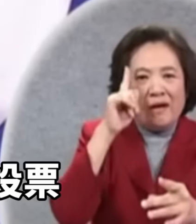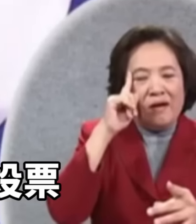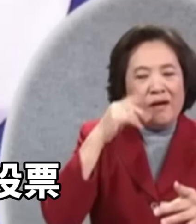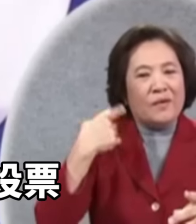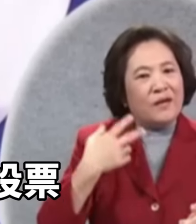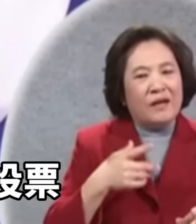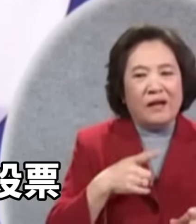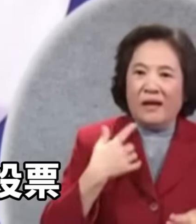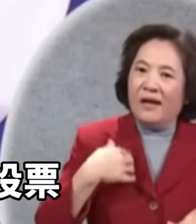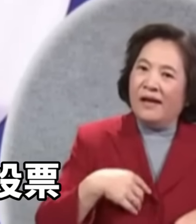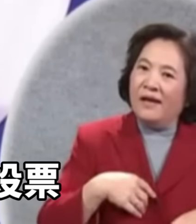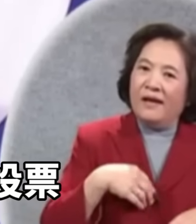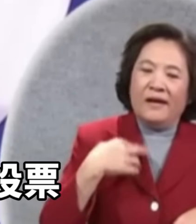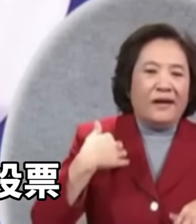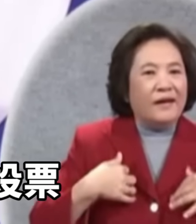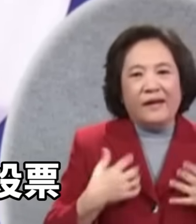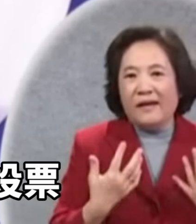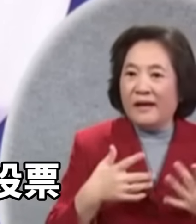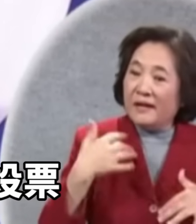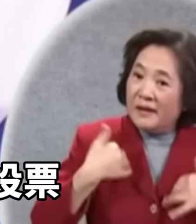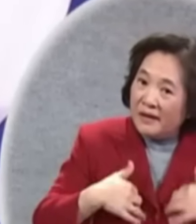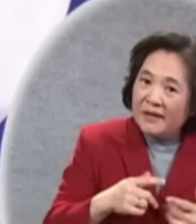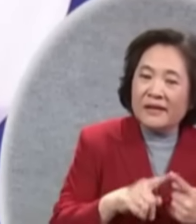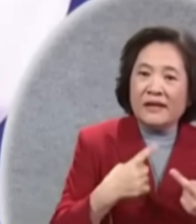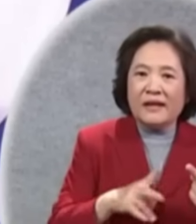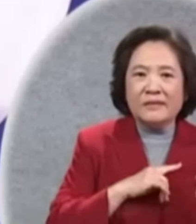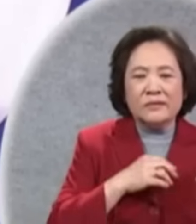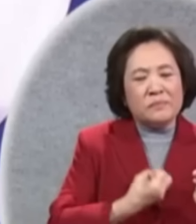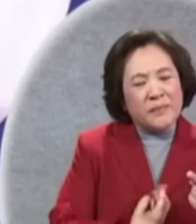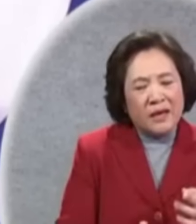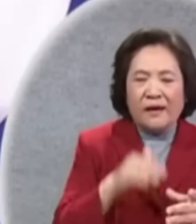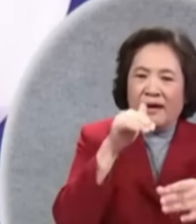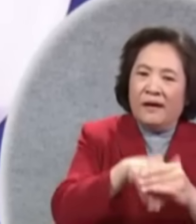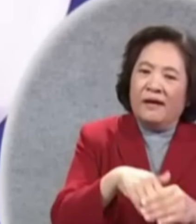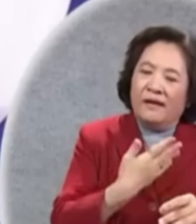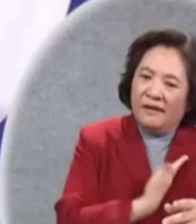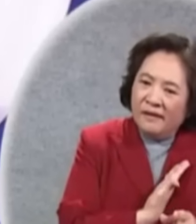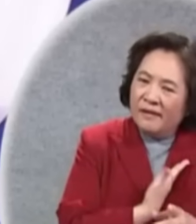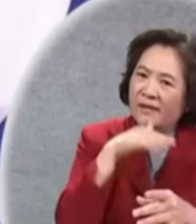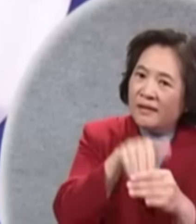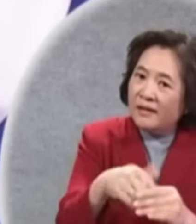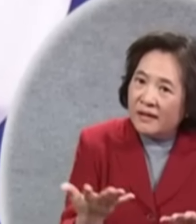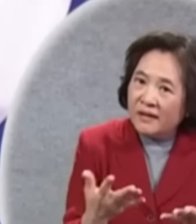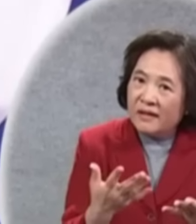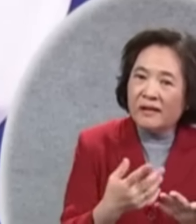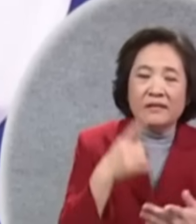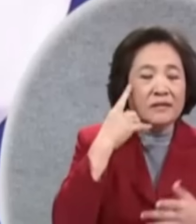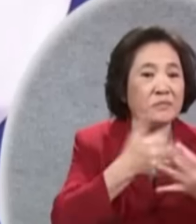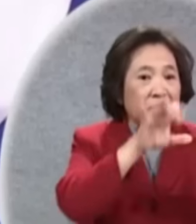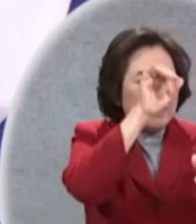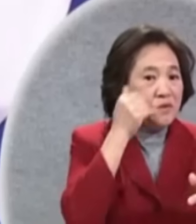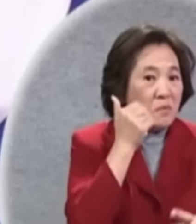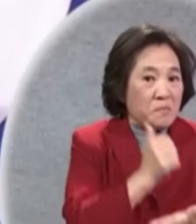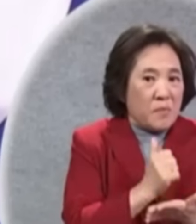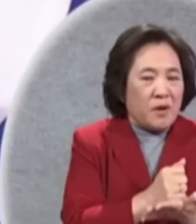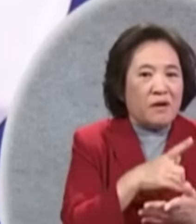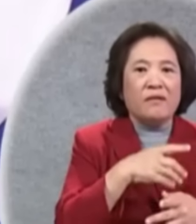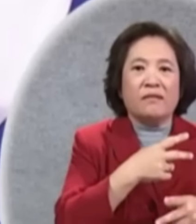滿身的痛苦 這票投出來 還是含笑投票 覺得民進黨當總統真有面子 蔡英文總統